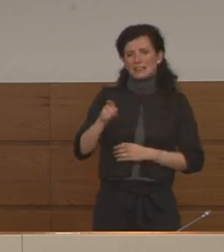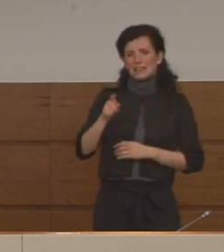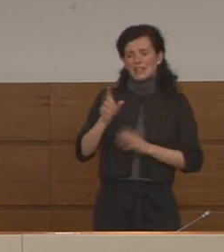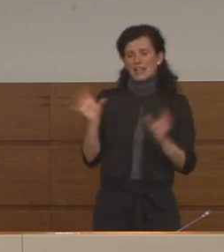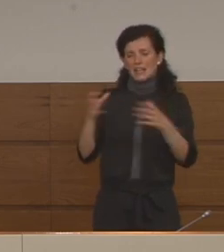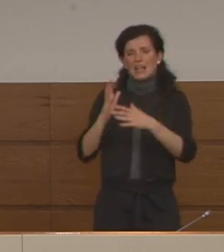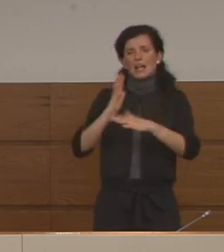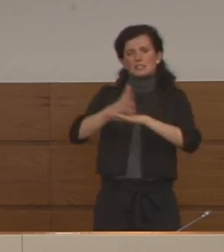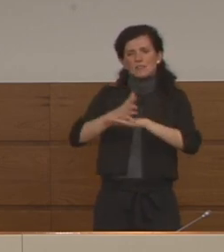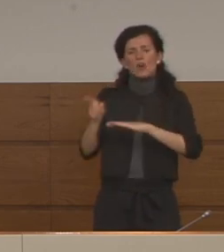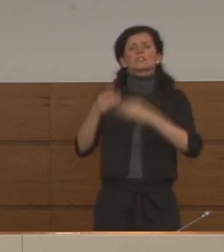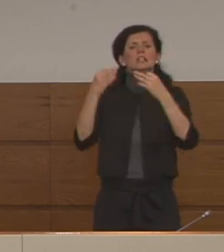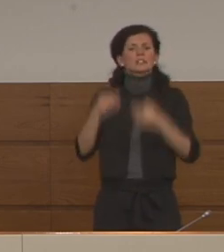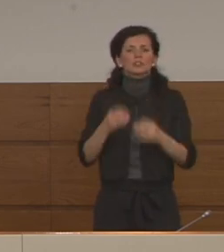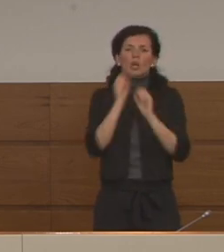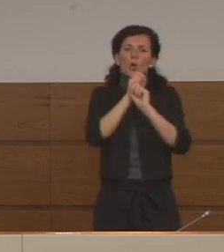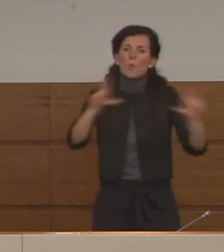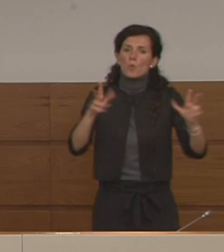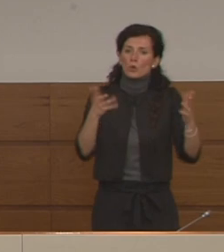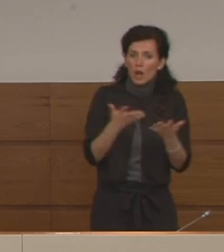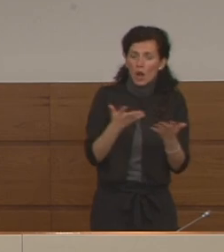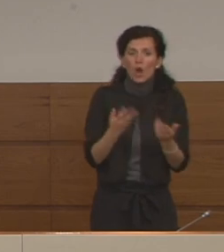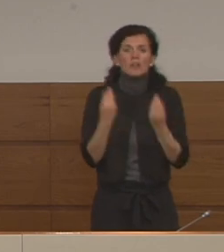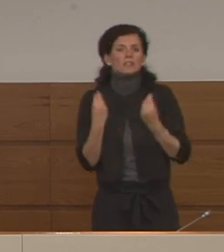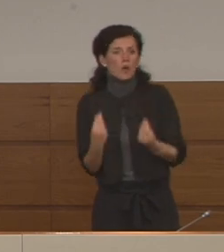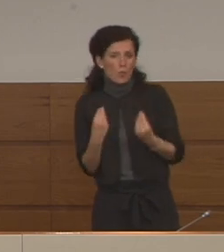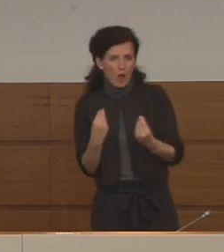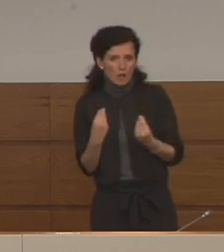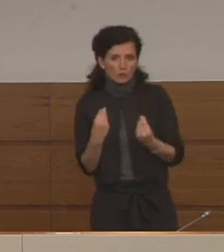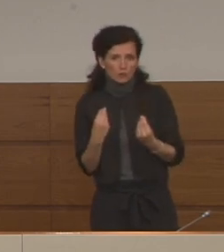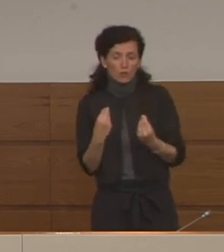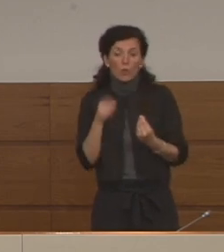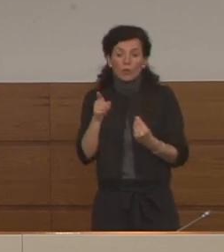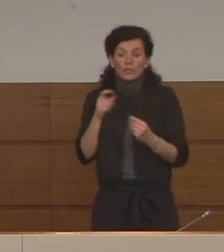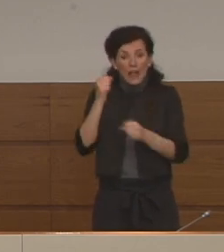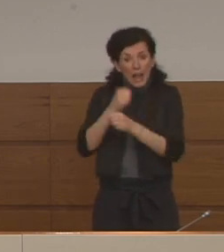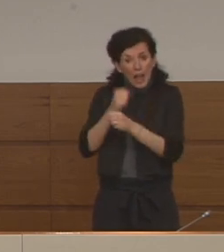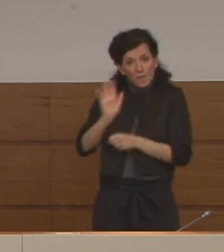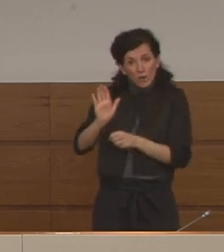comunicare, quando, come. Ovviamente il lavoro della task force è a beneficio